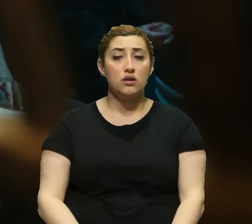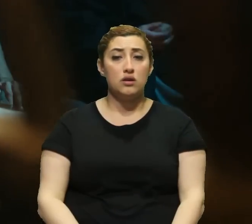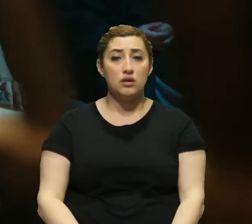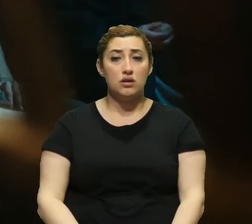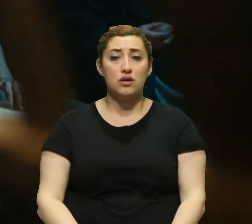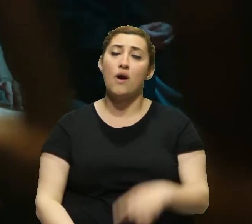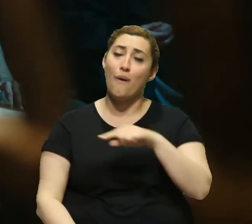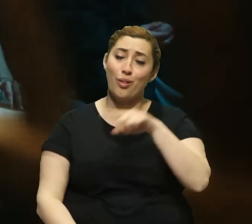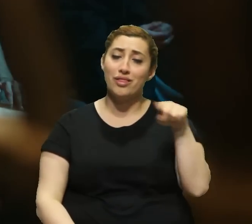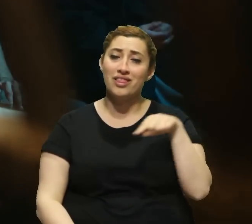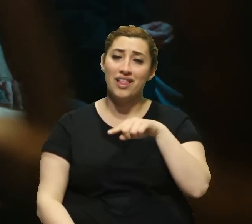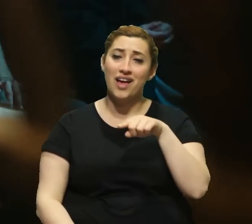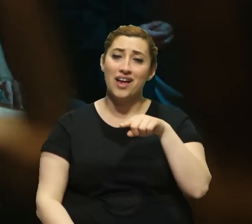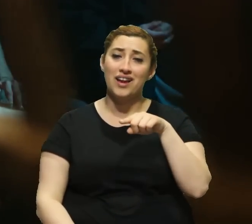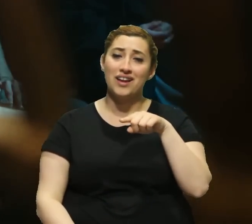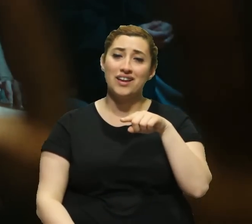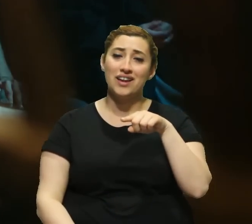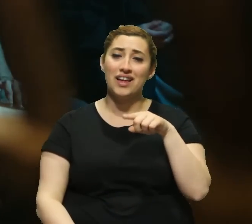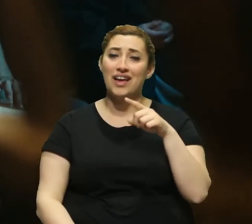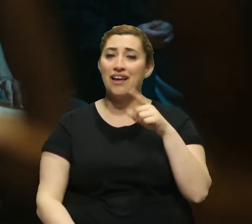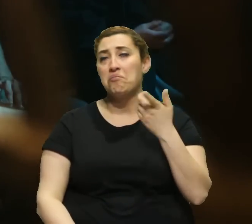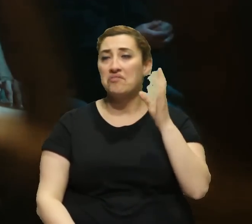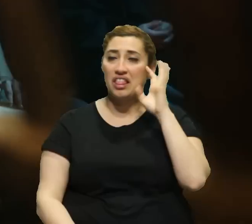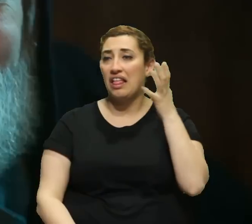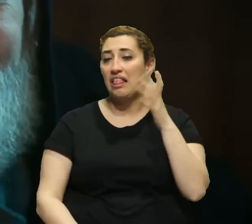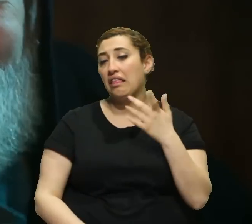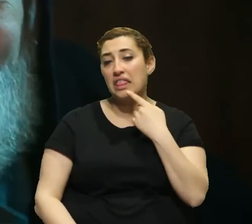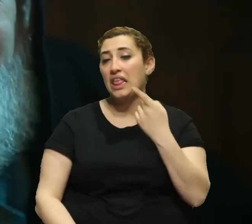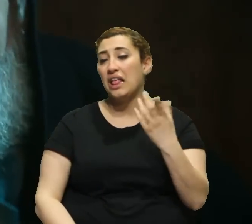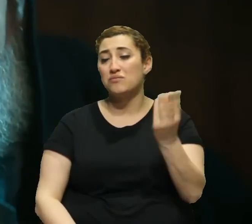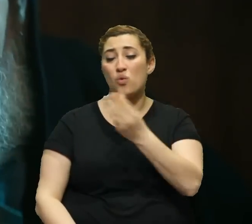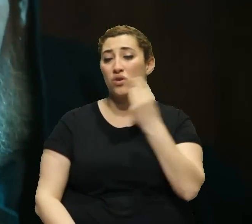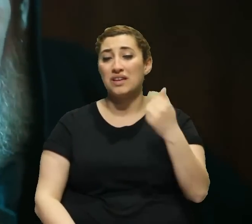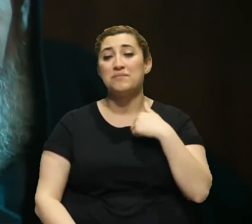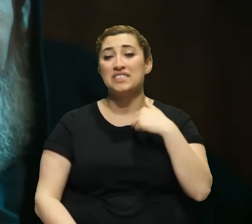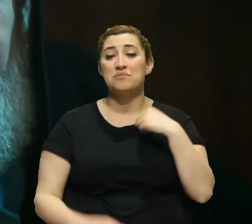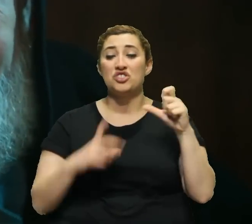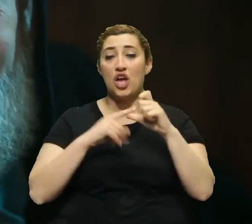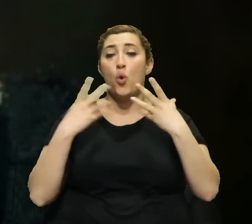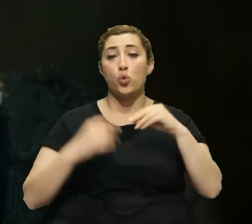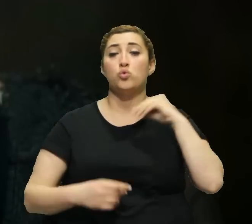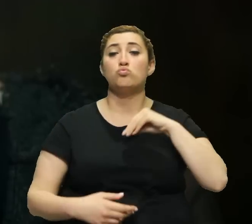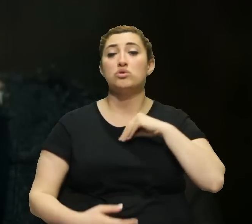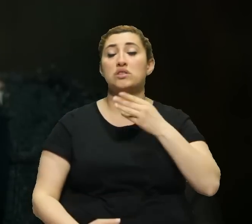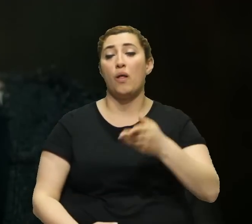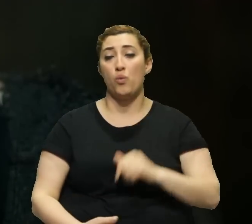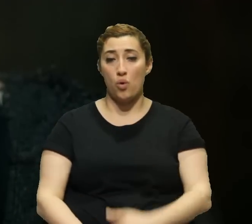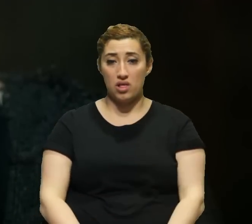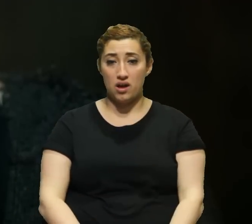Onlar da divane bunaktır bir sürü. Bizim Şeyh olduğumuzu sanırlar.